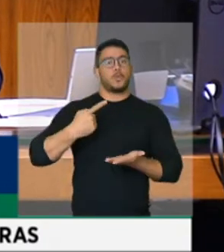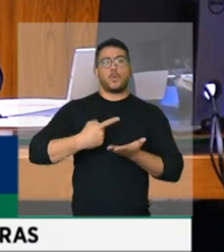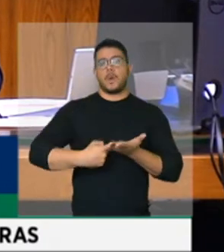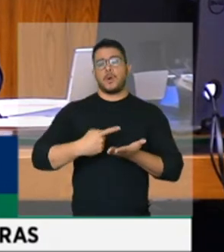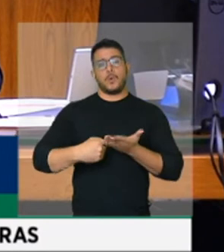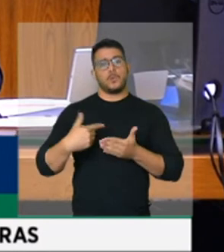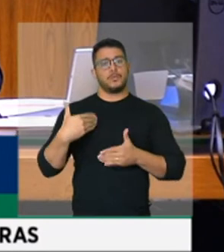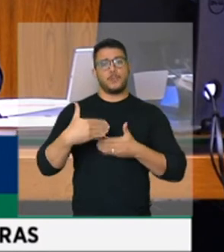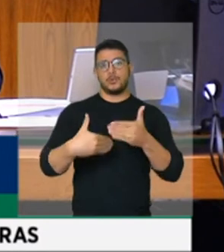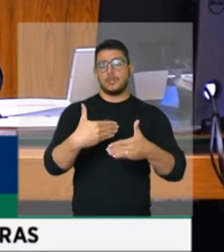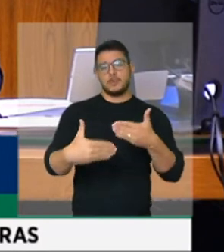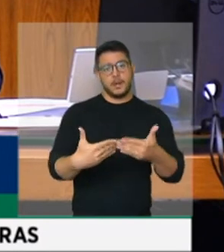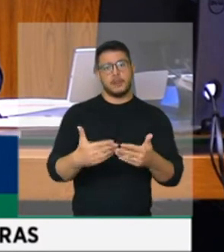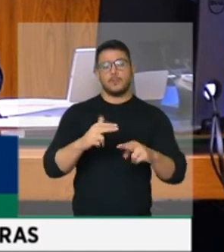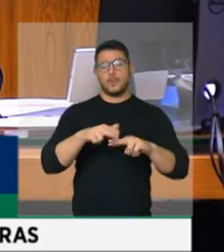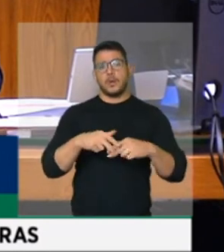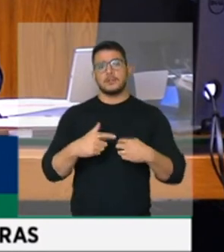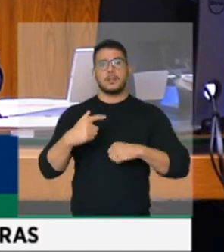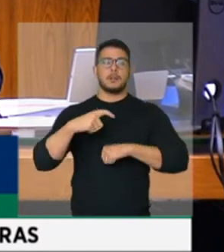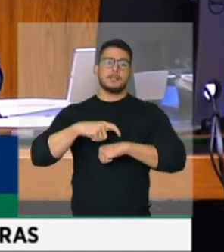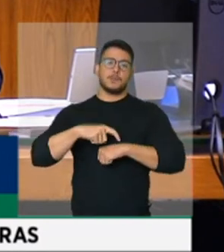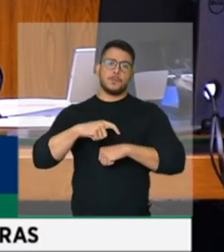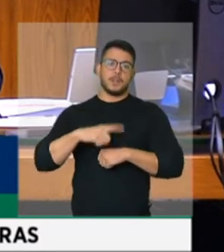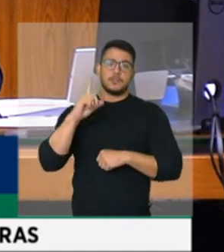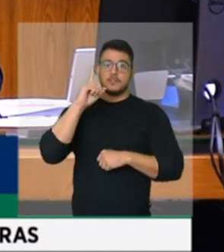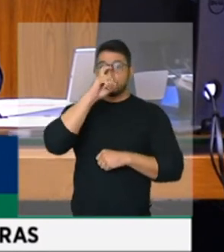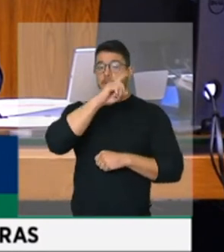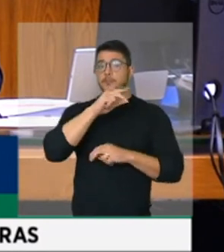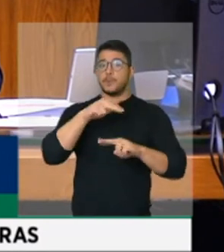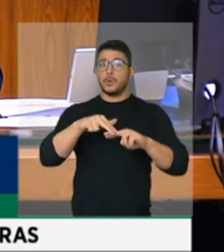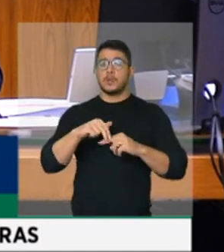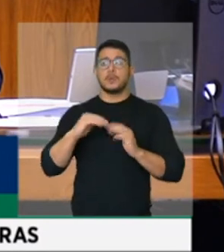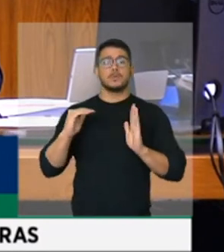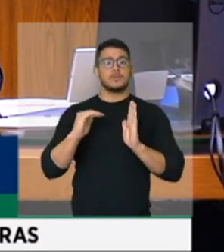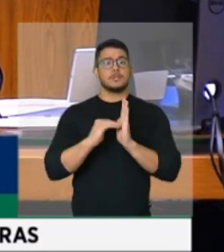DIFICULDADE DE AVALIAÇÃO DE FUNCIONAMENTO DO PARLAMENTO PARA QUE O SENADO FEDERAL TENHA PRAZO SUFICIENTE PARA